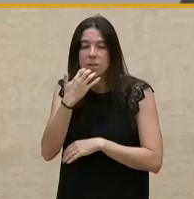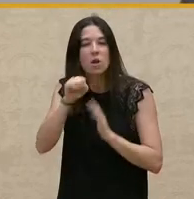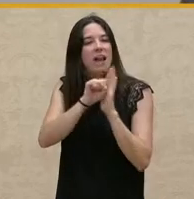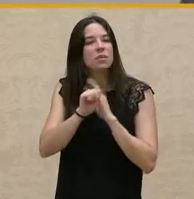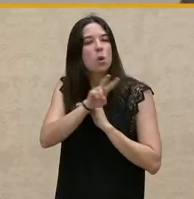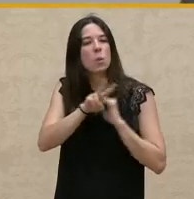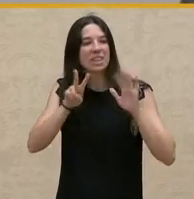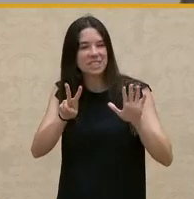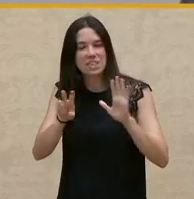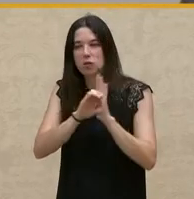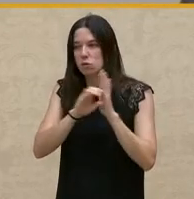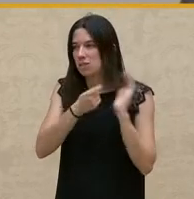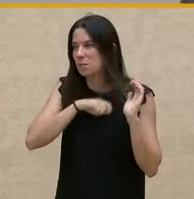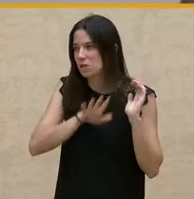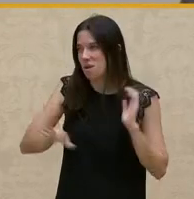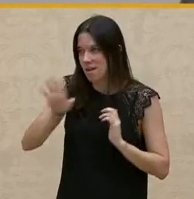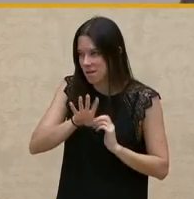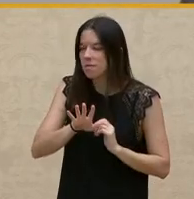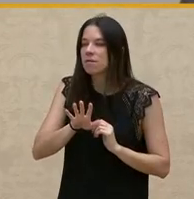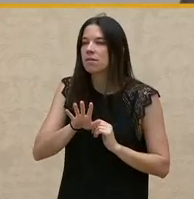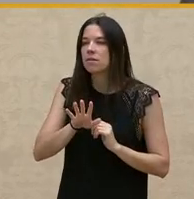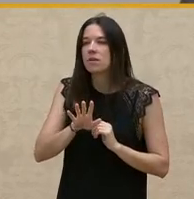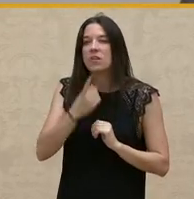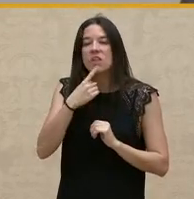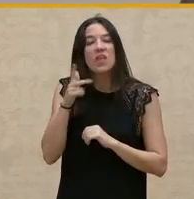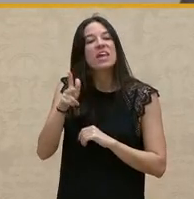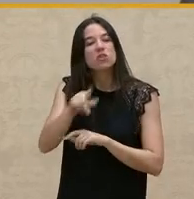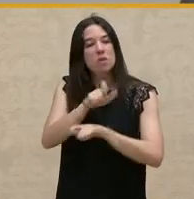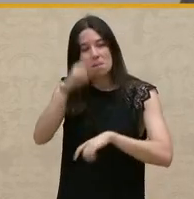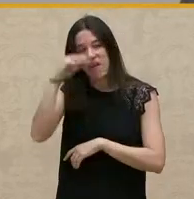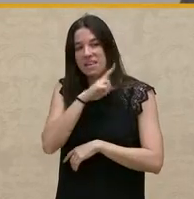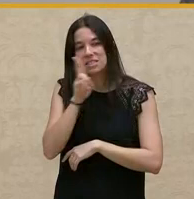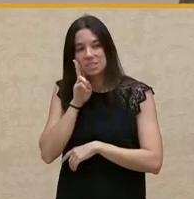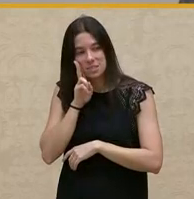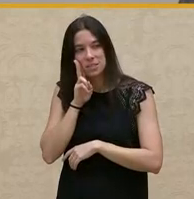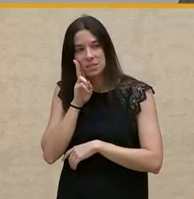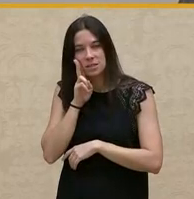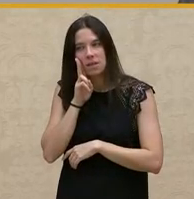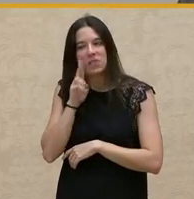de la Constitución Española, que consagra el derecho de los padres a escoger la educación